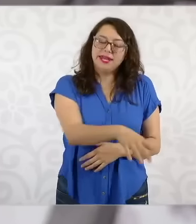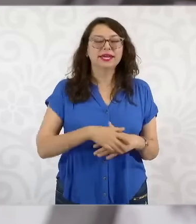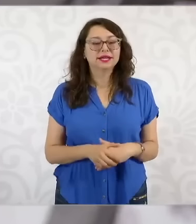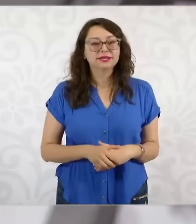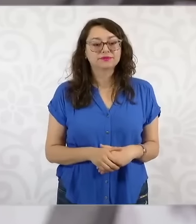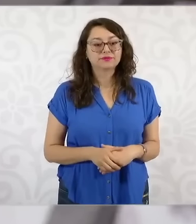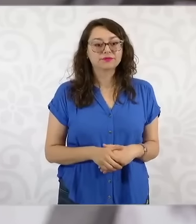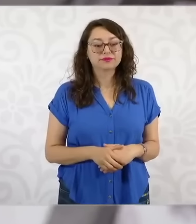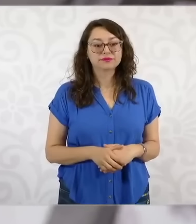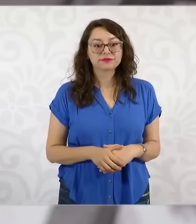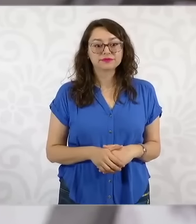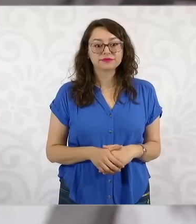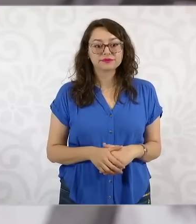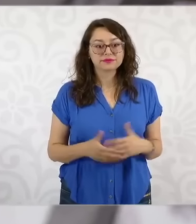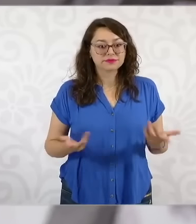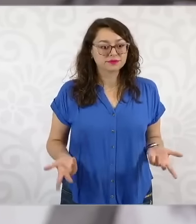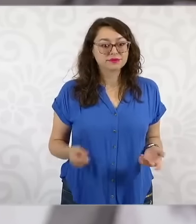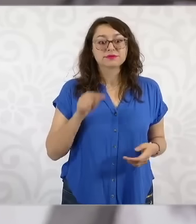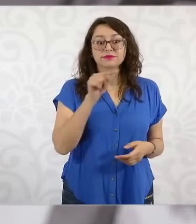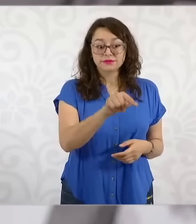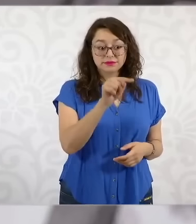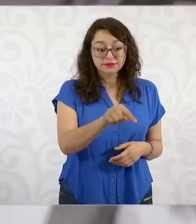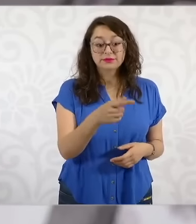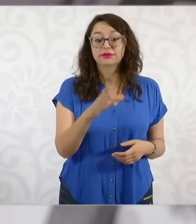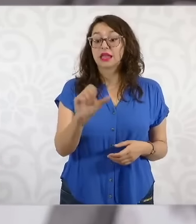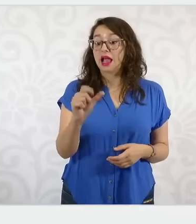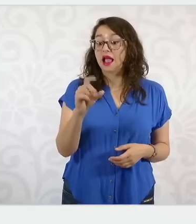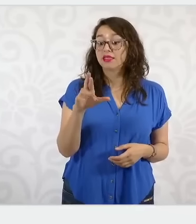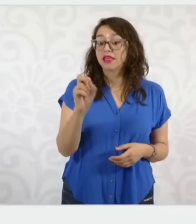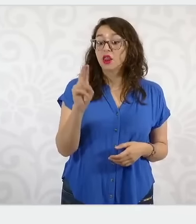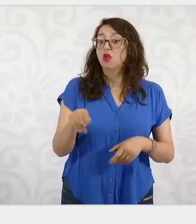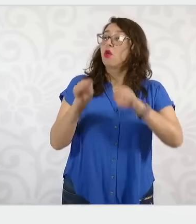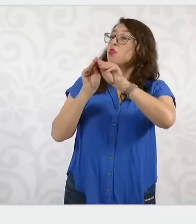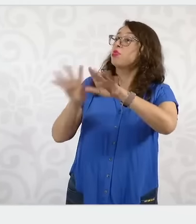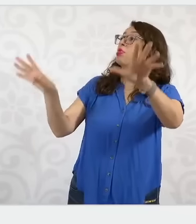Todavía no ha dado la explicación de García Luna, ni de Rápido y Furioso,